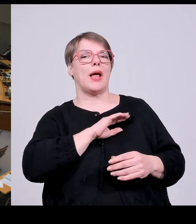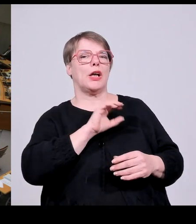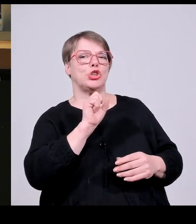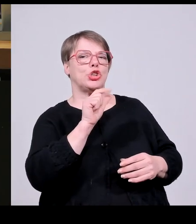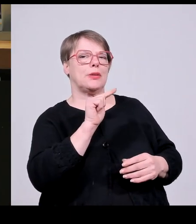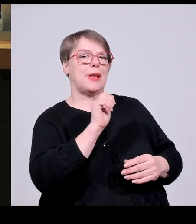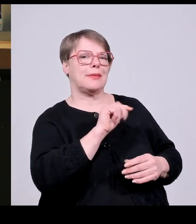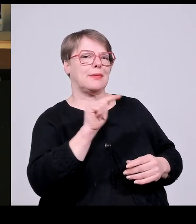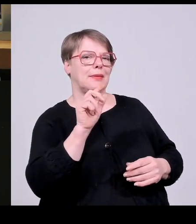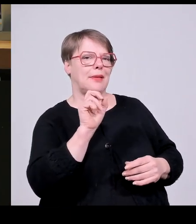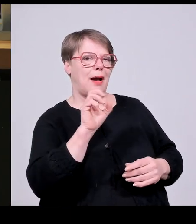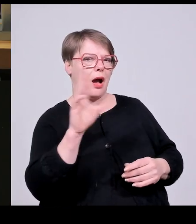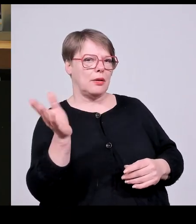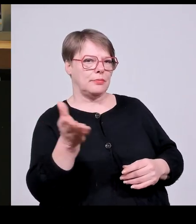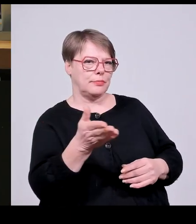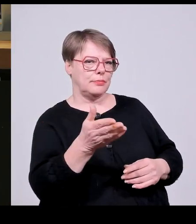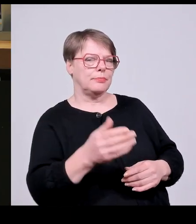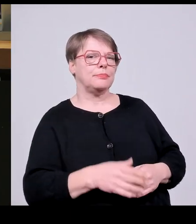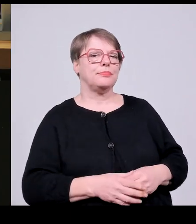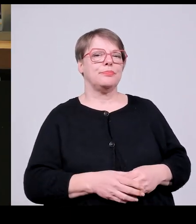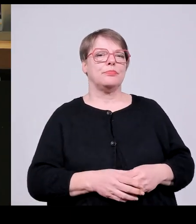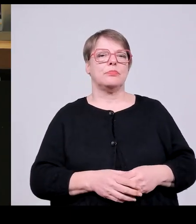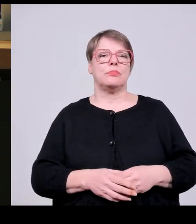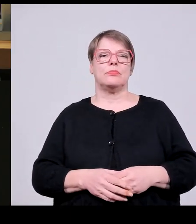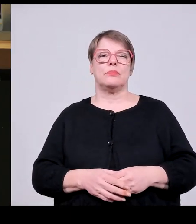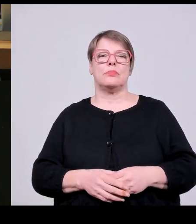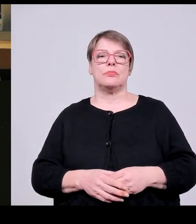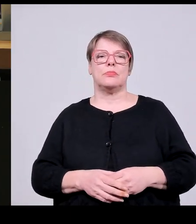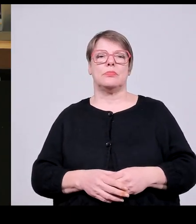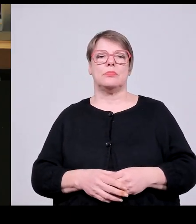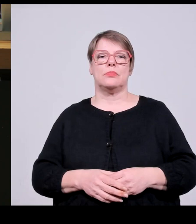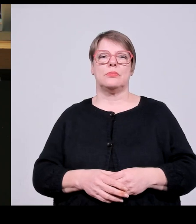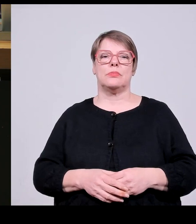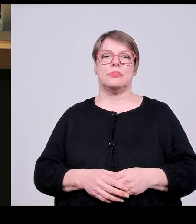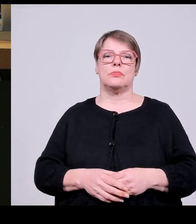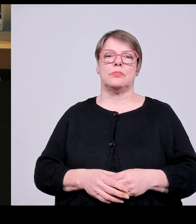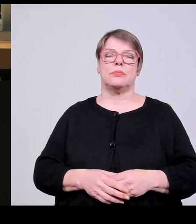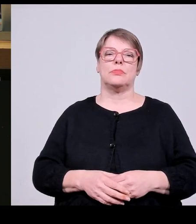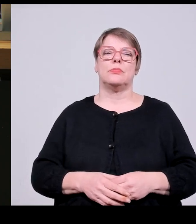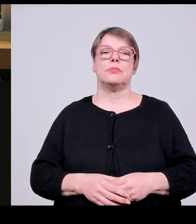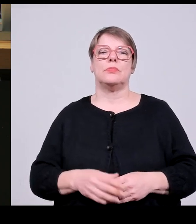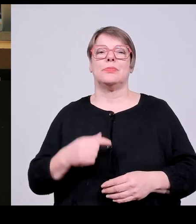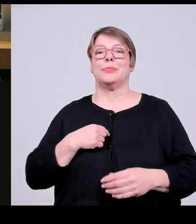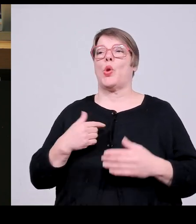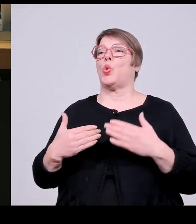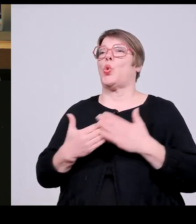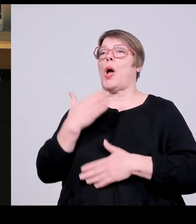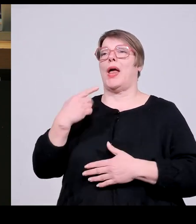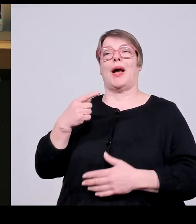Den ich gerne versuche zu Er setzen für den Moment Taschen.